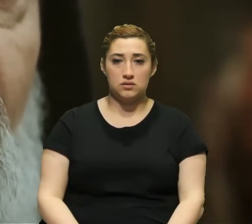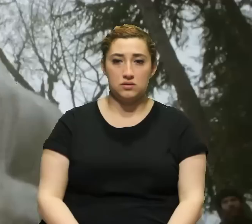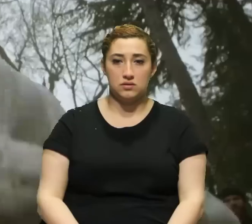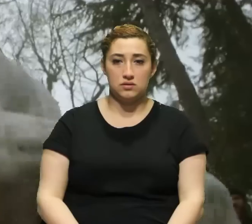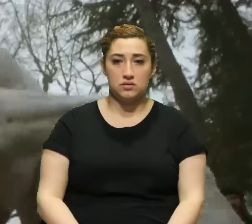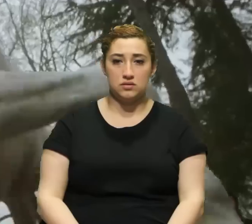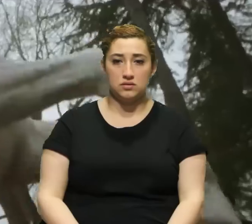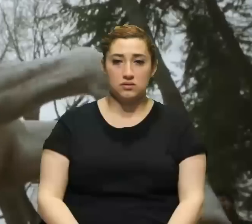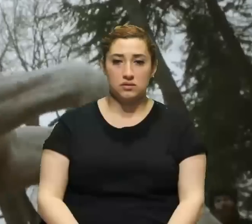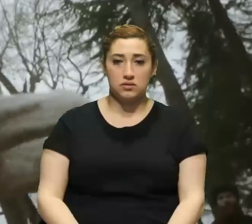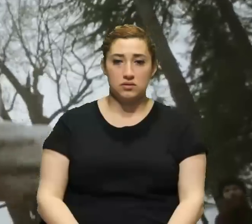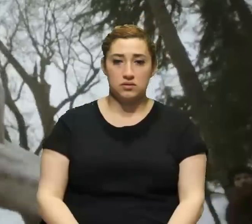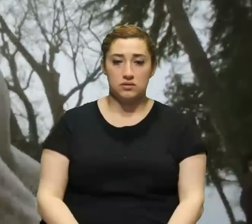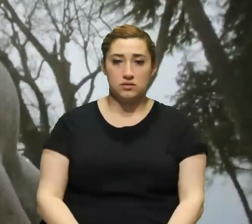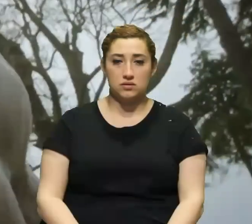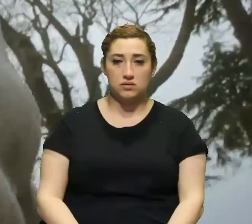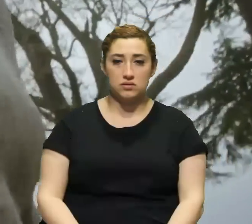(At kişneme sesi)